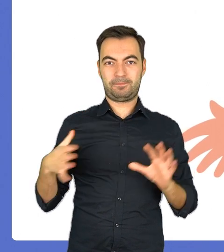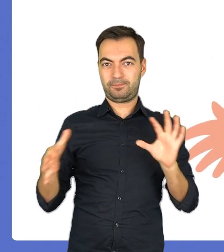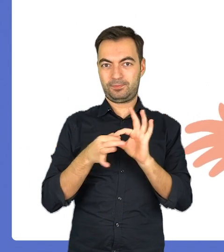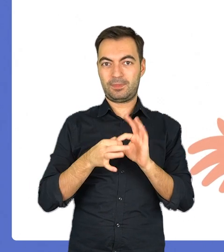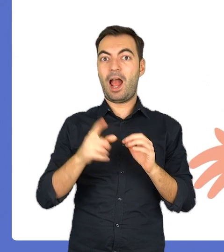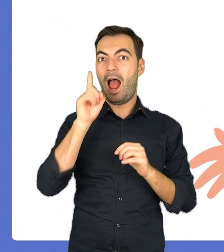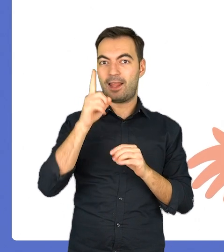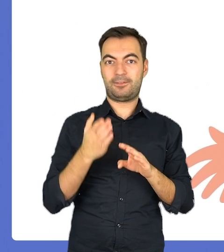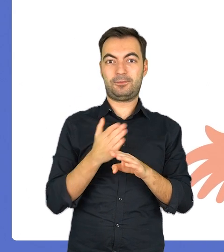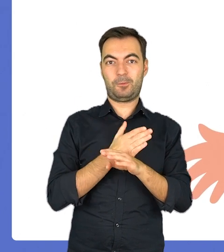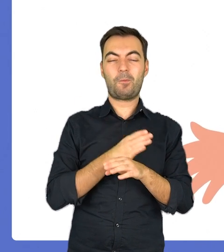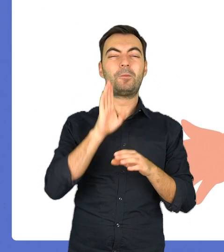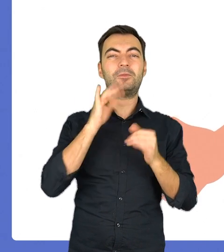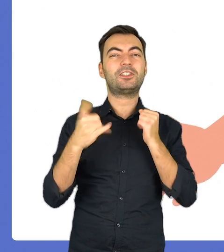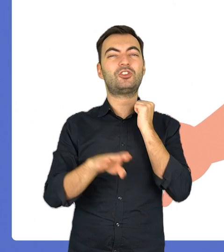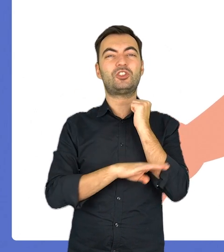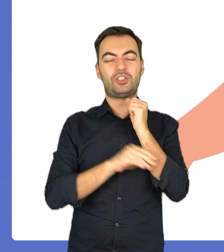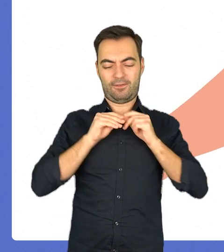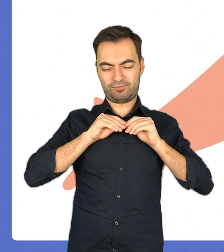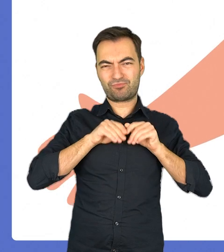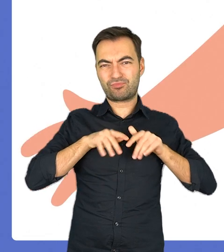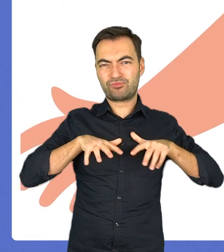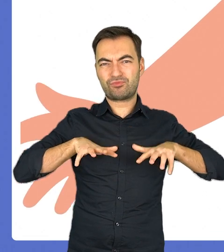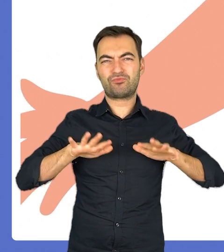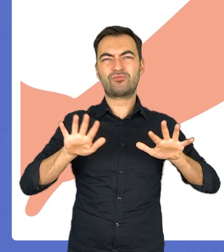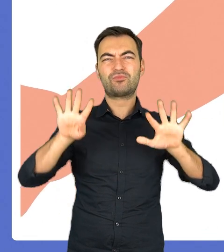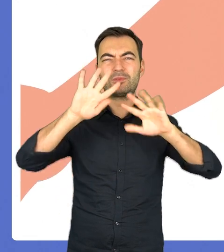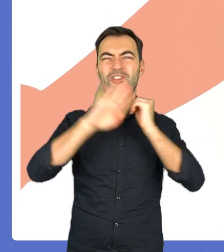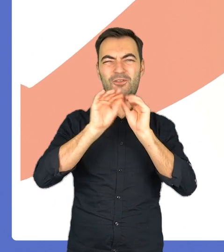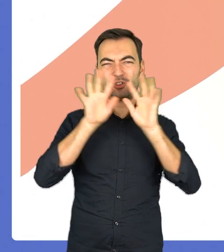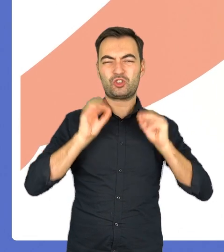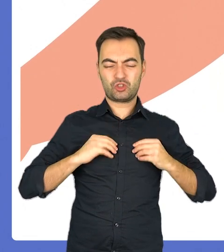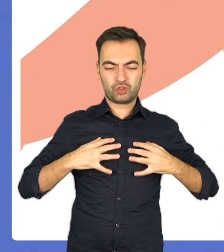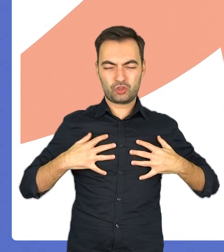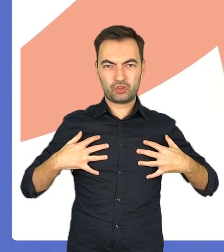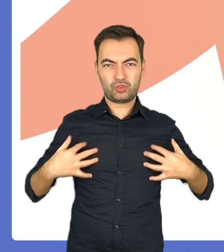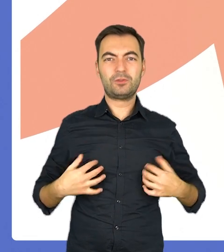Ale najpierw jak konary drzewa rozgałęzia się na coraz mniejsze gałązki